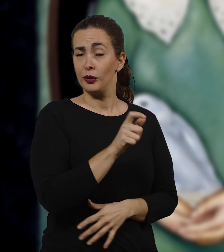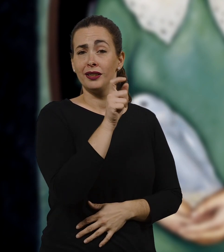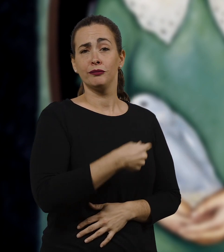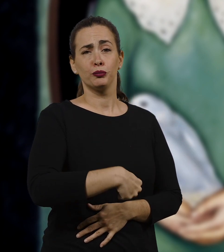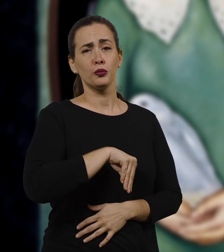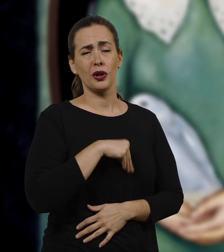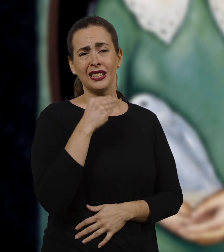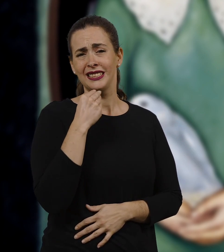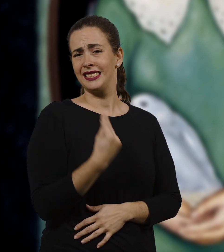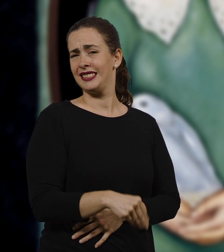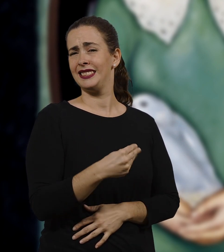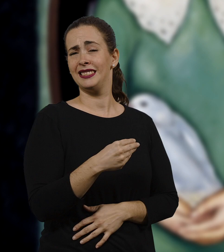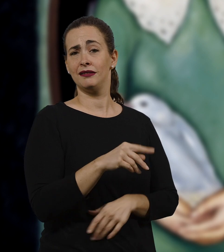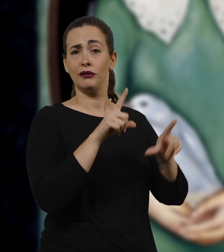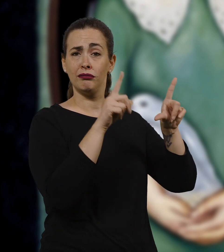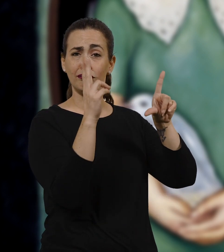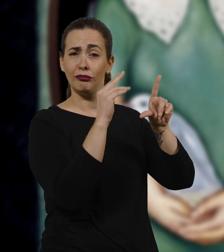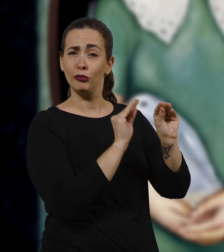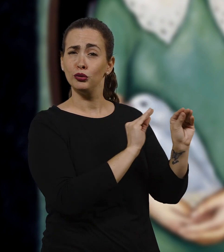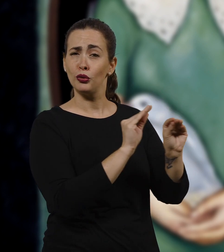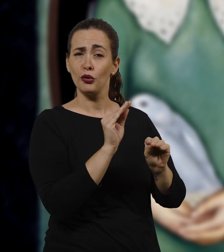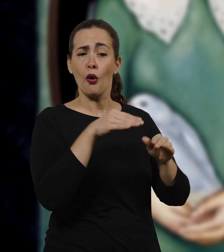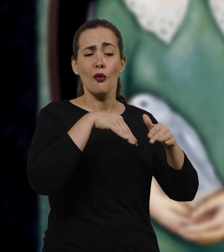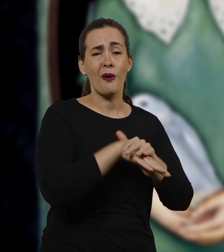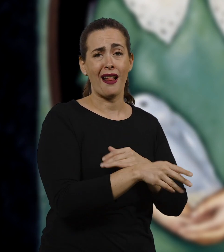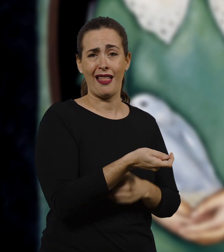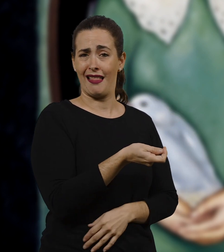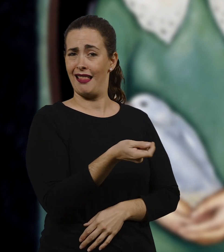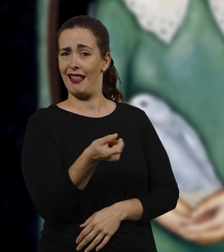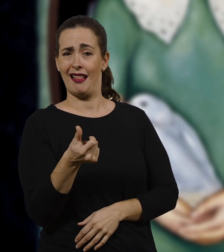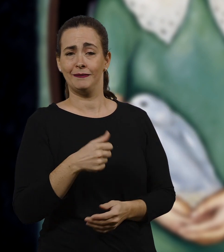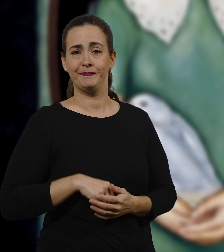Malauradament va morir jove i no es conserva gaire obra seva.